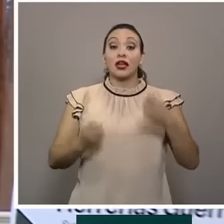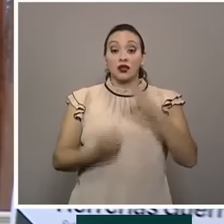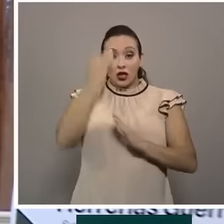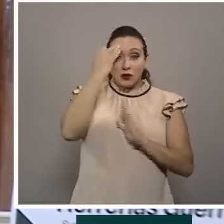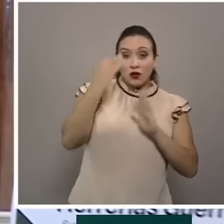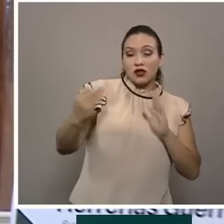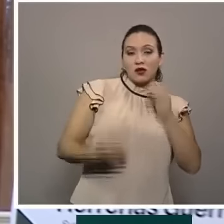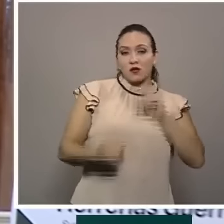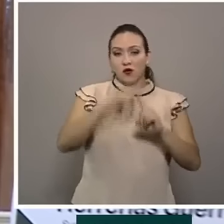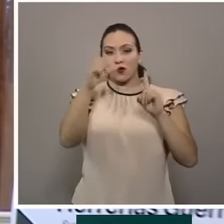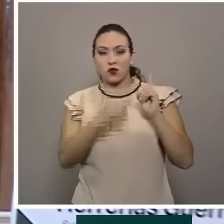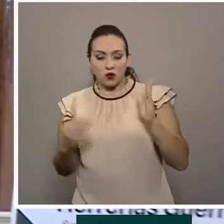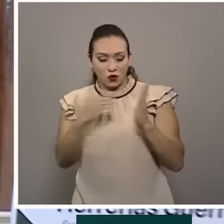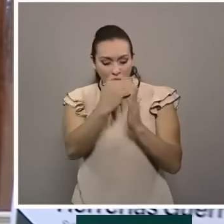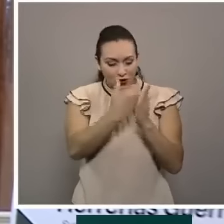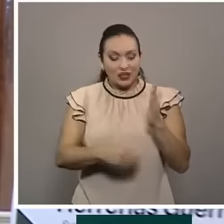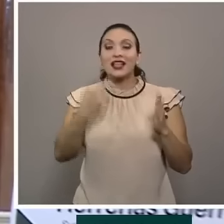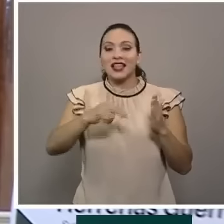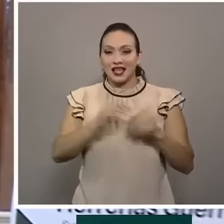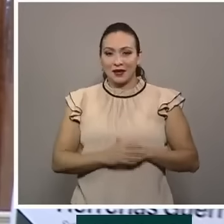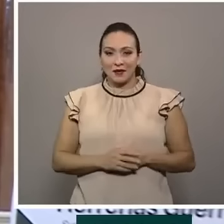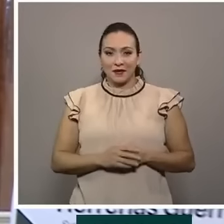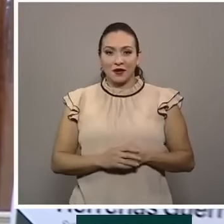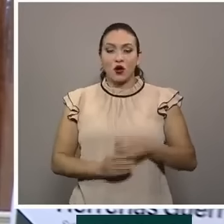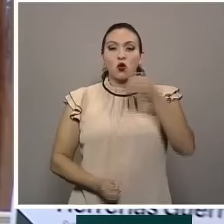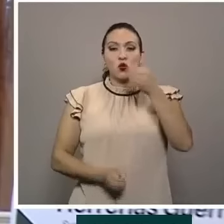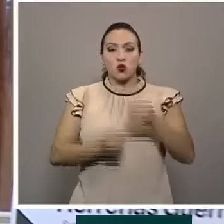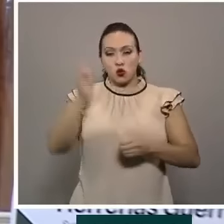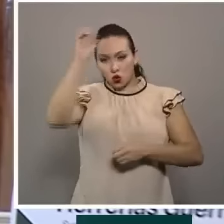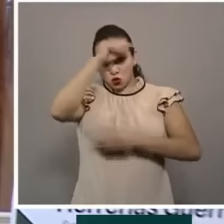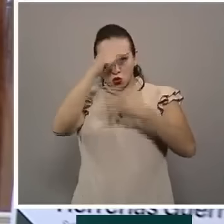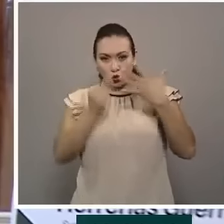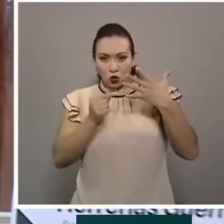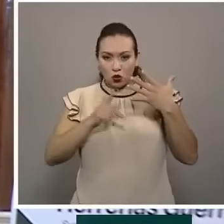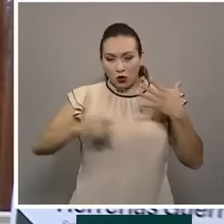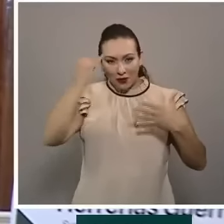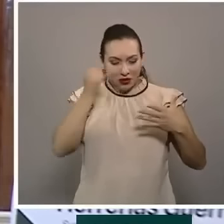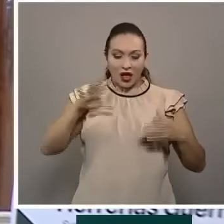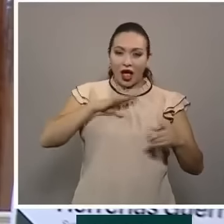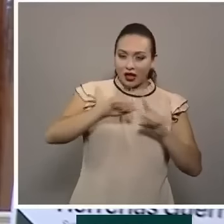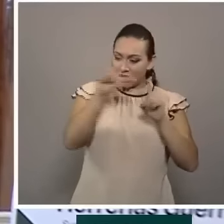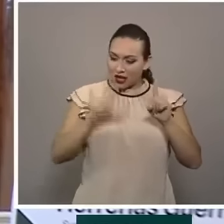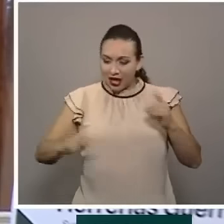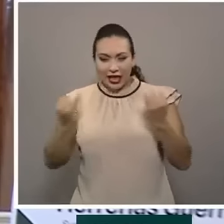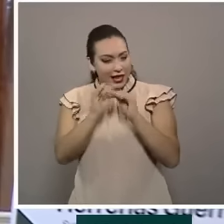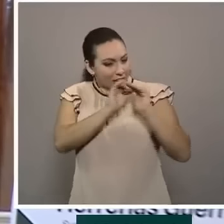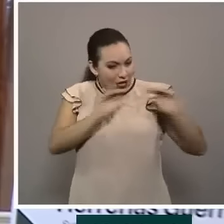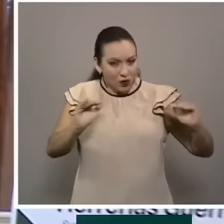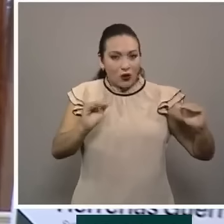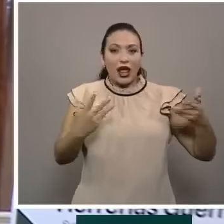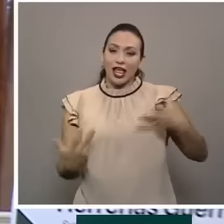se ha denominado de la justicia pluricultural, la igualdad sustantiva y la inclusión en México. Y